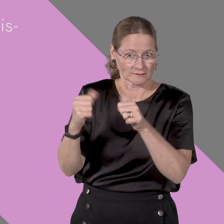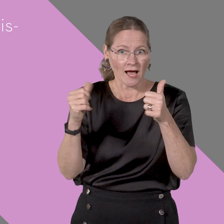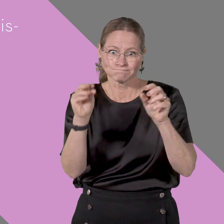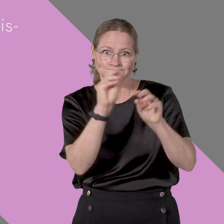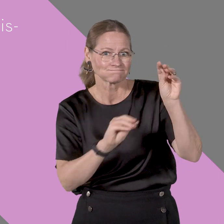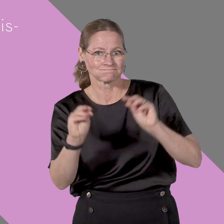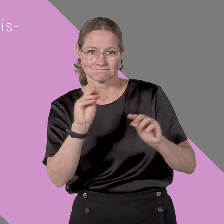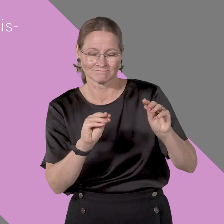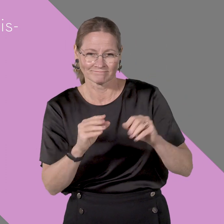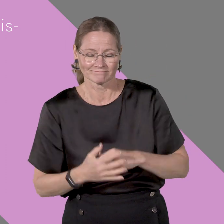on sallittu.